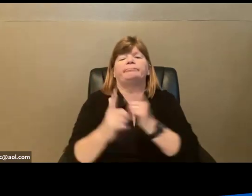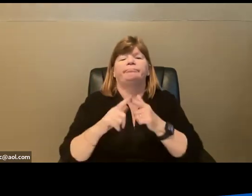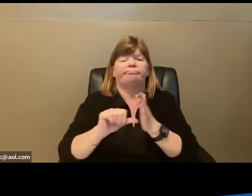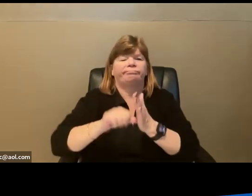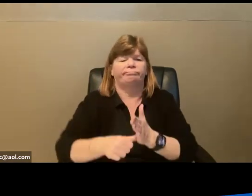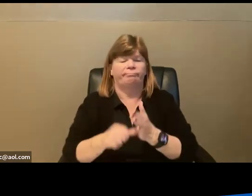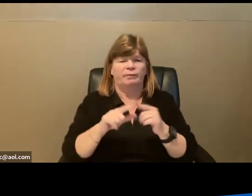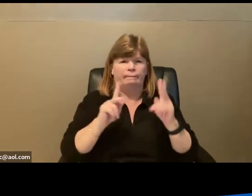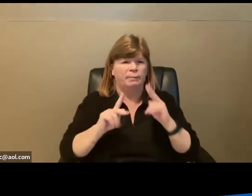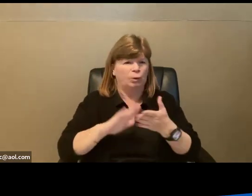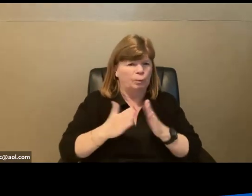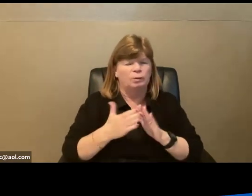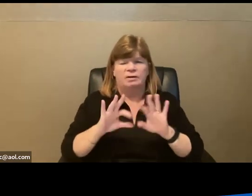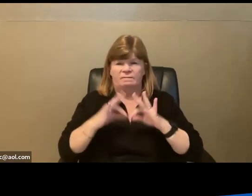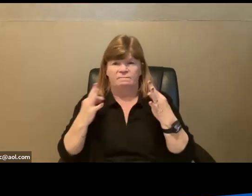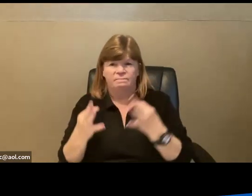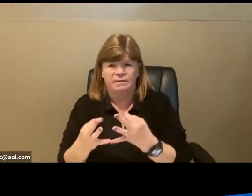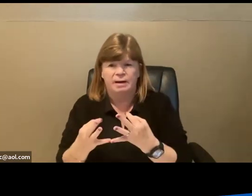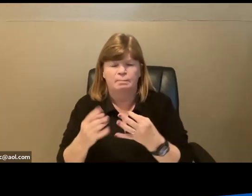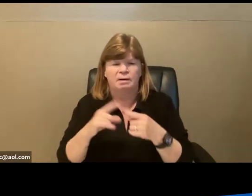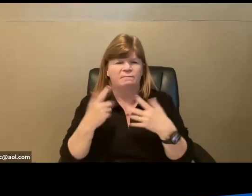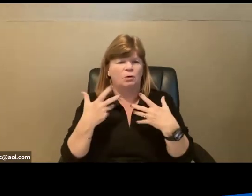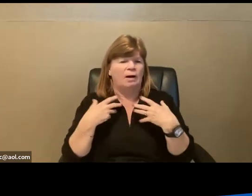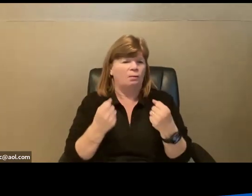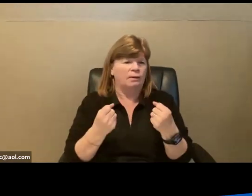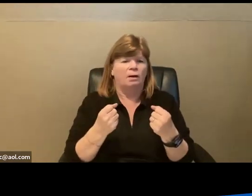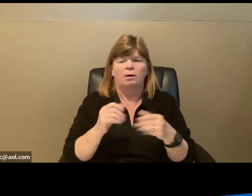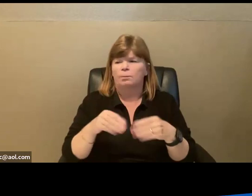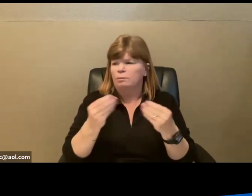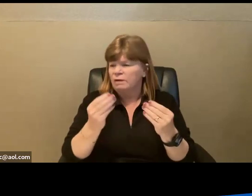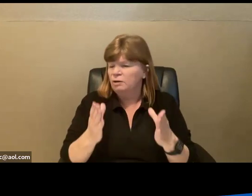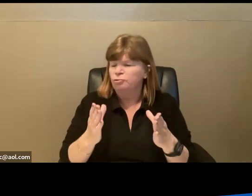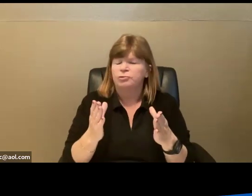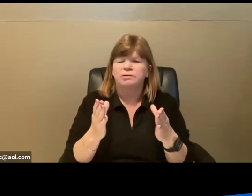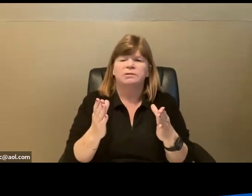para los familiares, para los proveedores de atención médica, para cualquiera